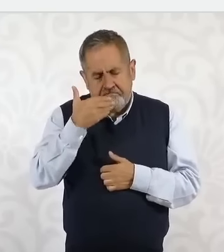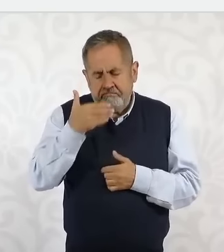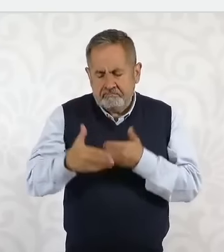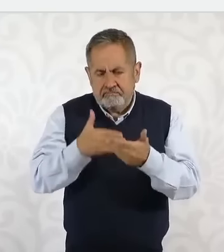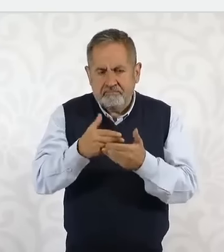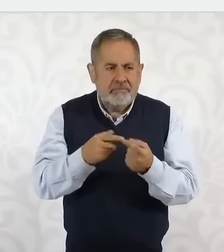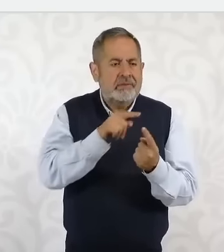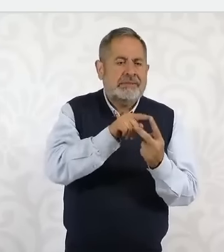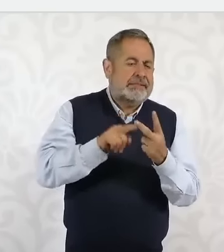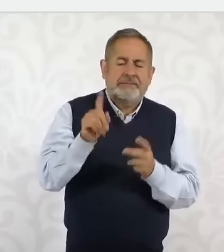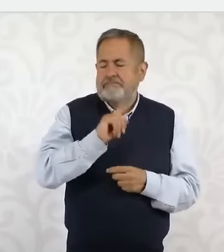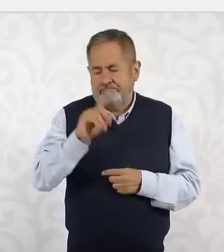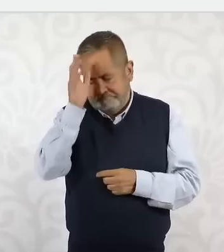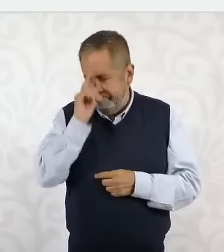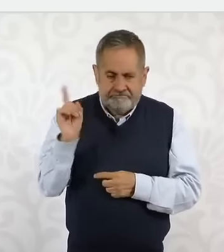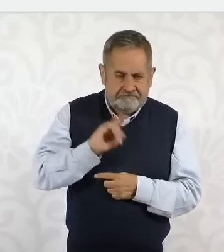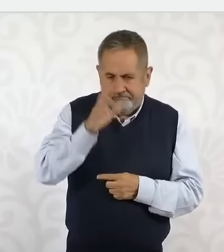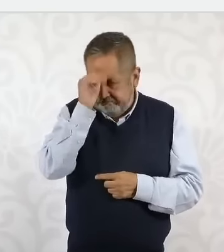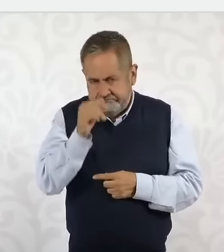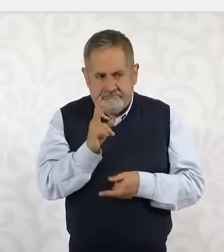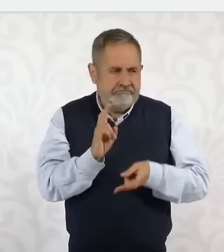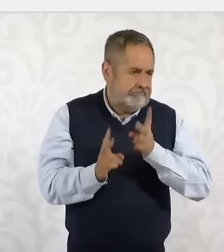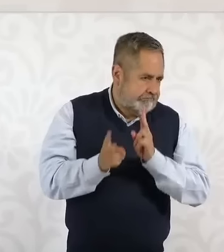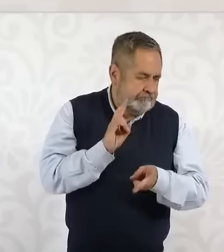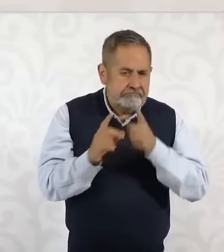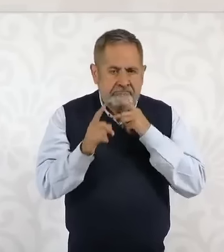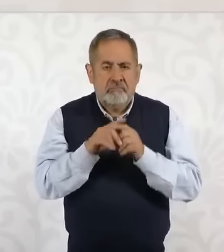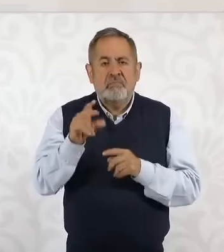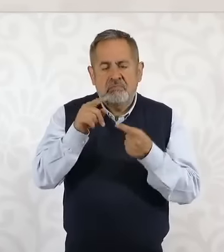en otras cosas seguimos platicando, porque no se puede hablar de desacuerdo, sino seguir